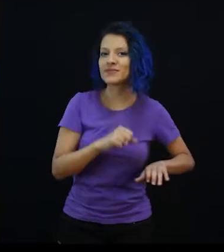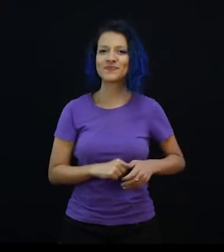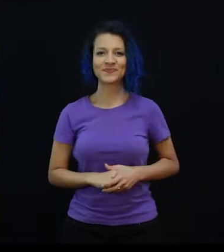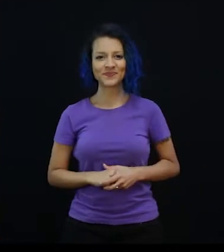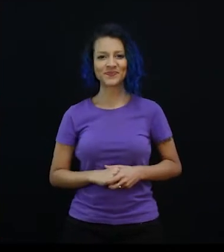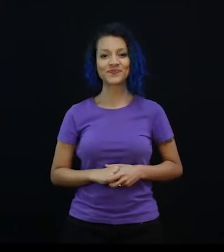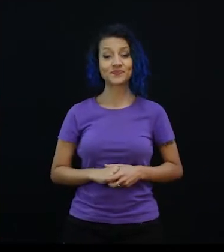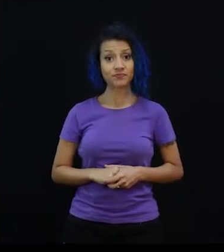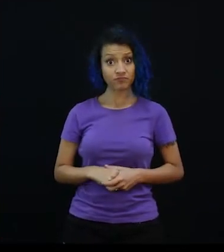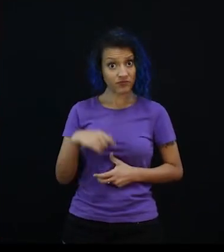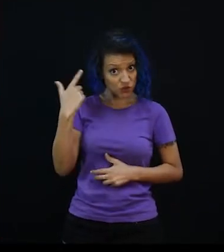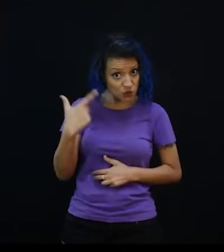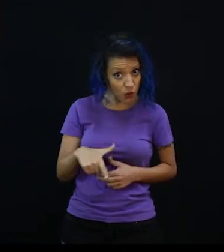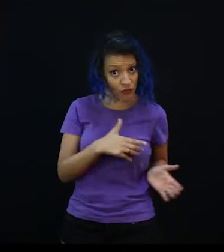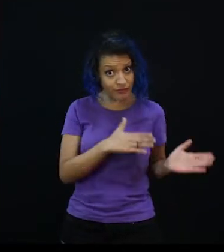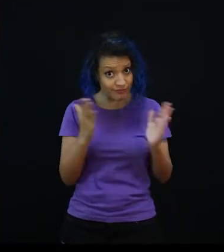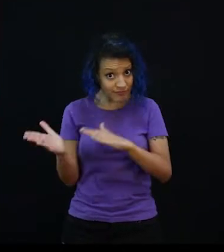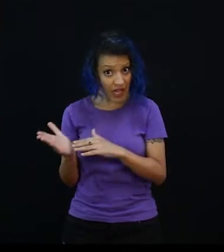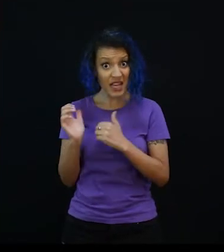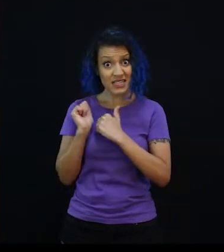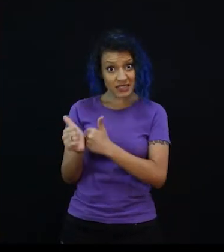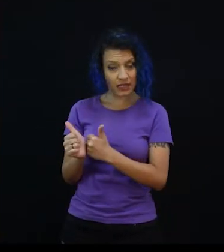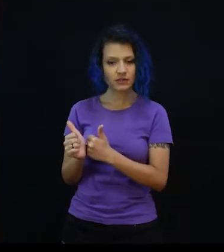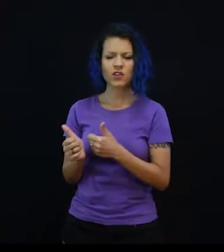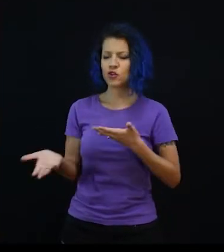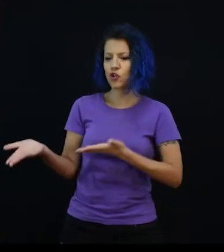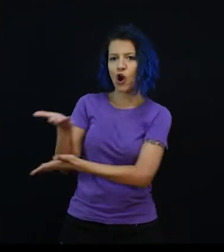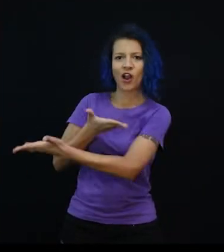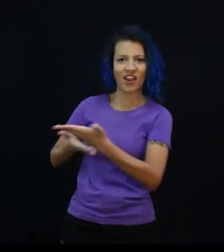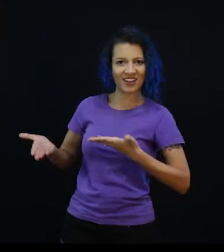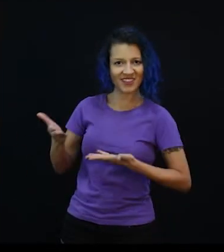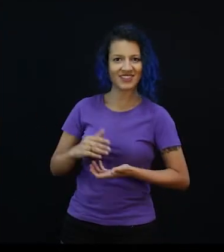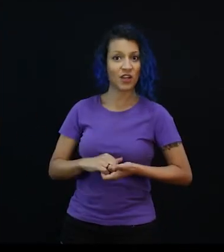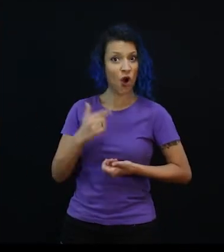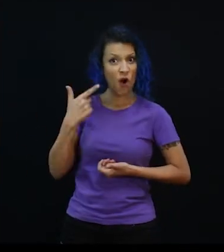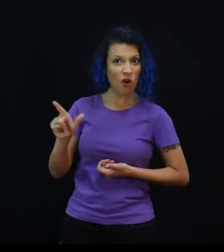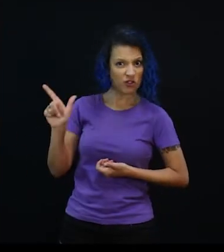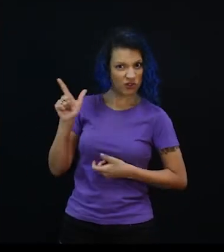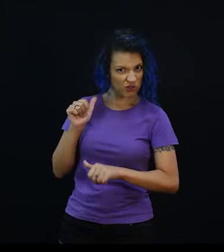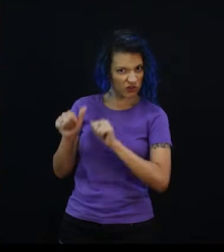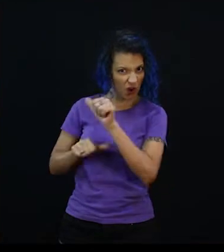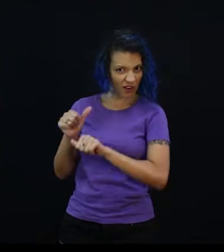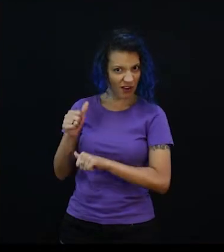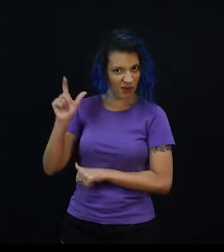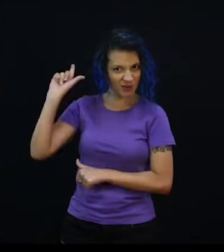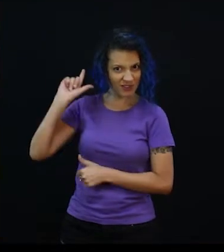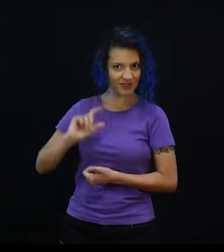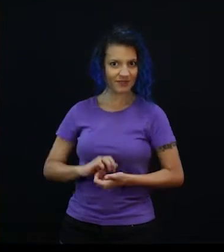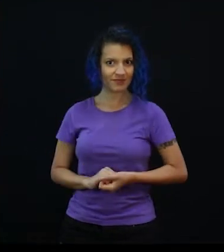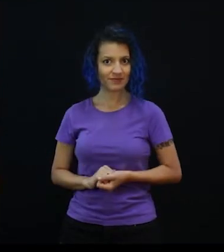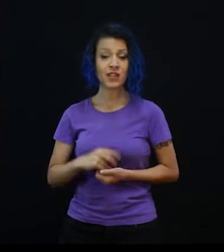Vamos fazer mais uma vez, mas vamos trocar de instrumento. Vamos pegar outro? Vamos pegar outro. Vai na sua cozinha e procura.